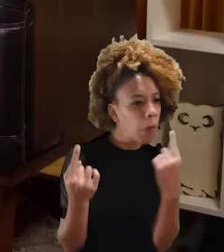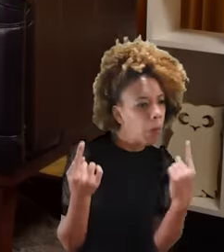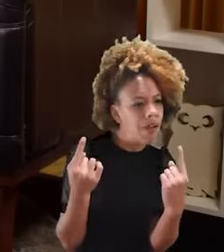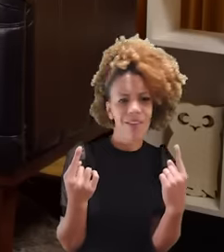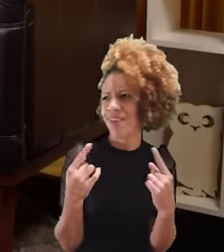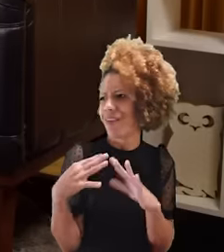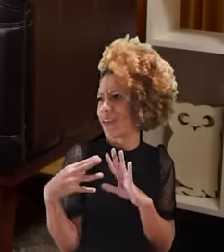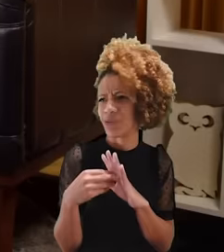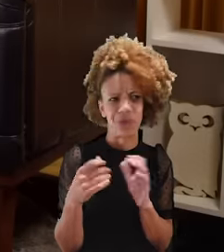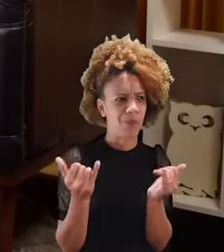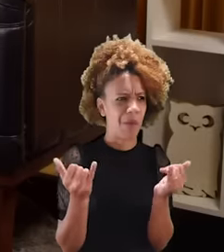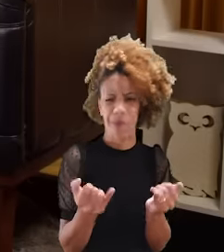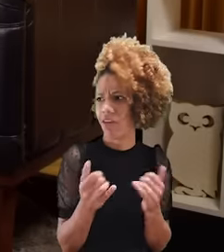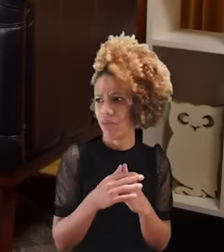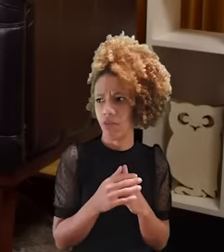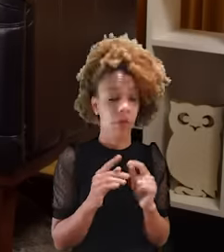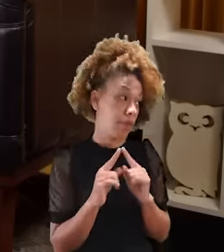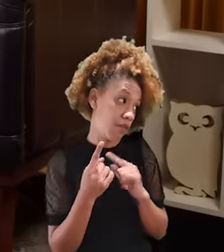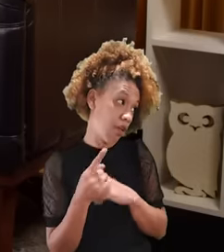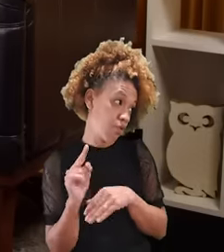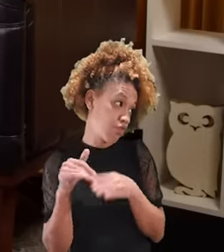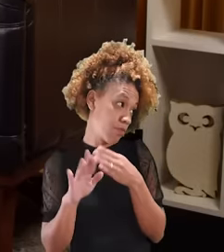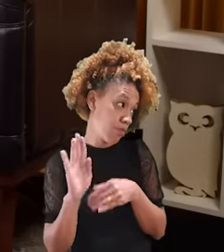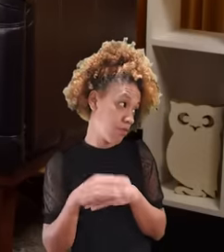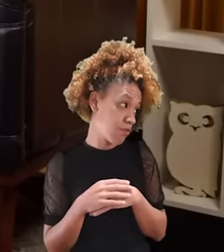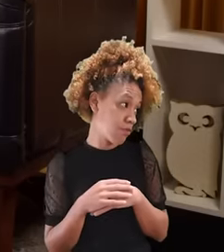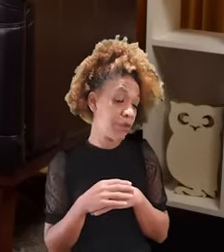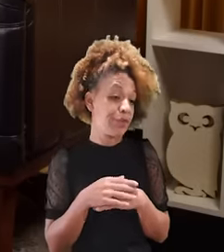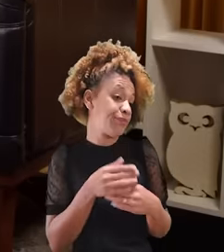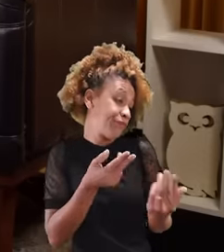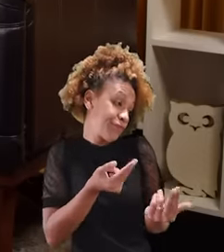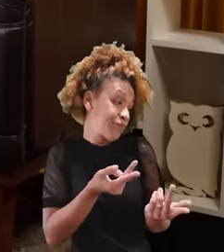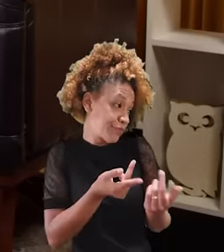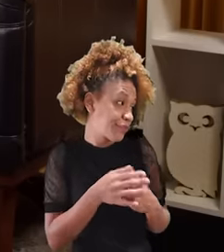uma merda ex e a nossa última eleição para muita gente foi isso também né do tipo duas pessoas que